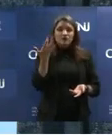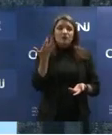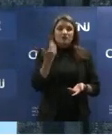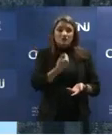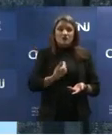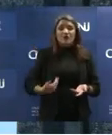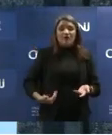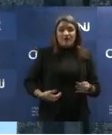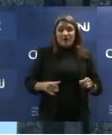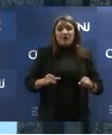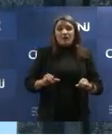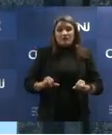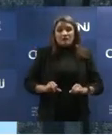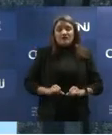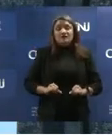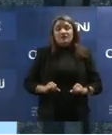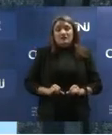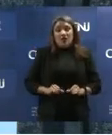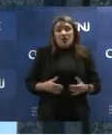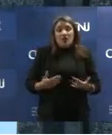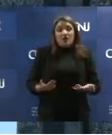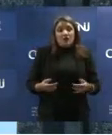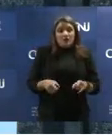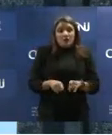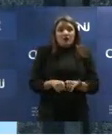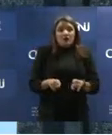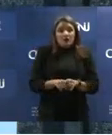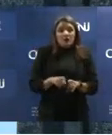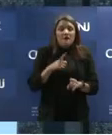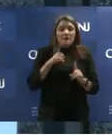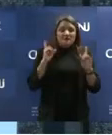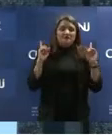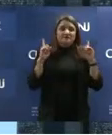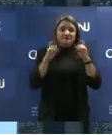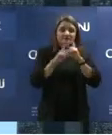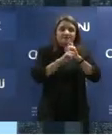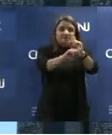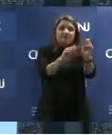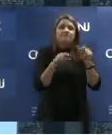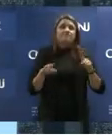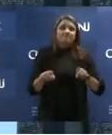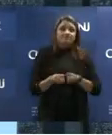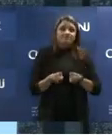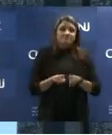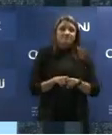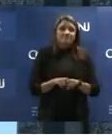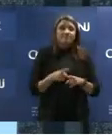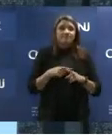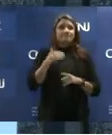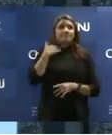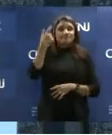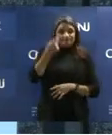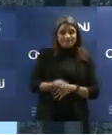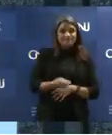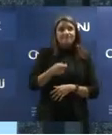é igual a uma pessoa muito sofrida, porque o próprio magistrado, o juiz de carreira, quarenta e cinco anos, eu sei.